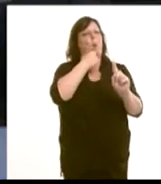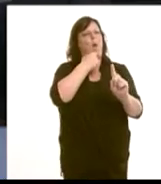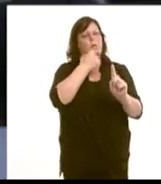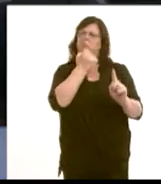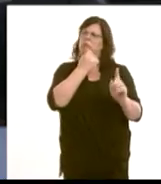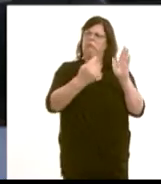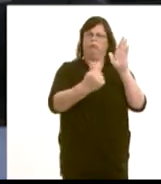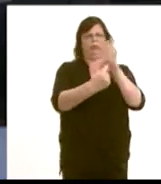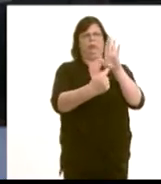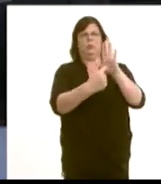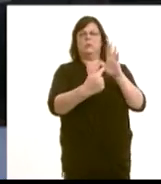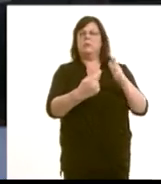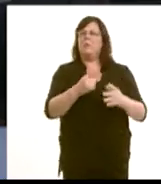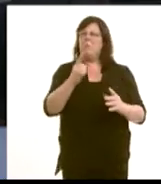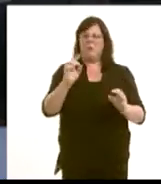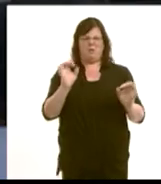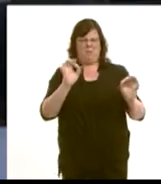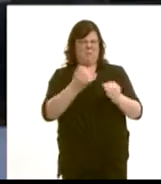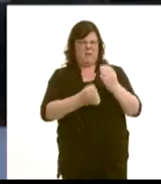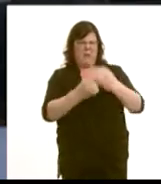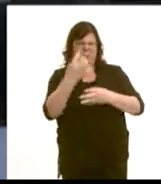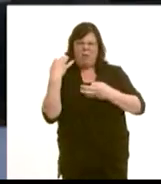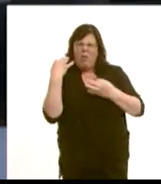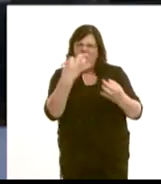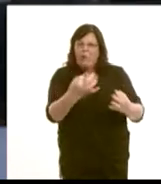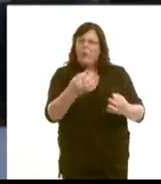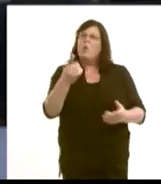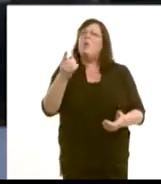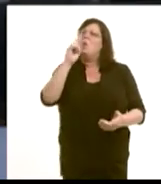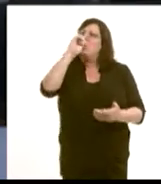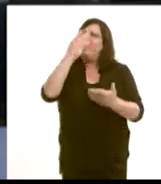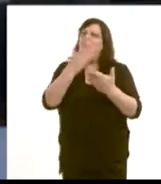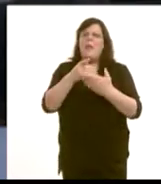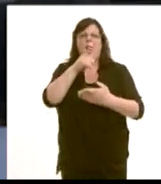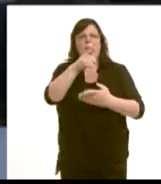Lleol Prifysgol Betsi Cadwaladr mewn mesurau arbennig, a wnewch chi ymyrryd er mwyn symud pethau ymlaen ar frys?